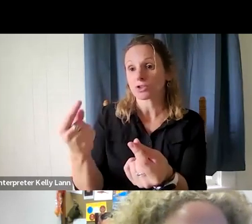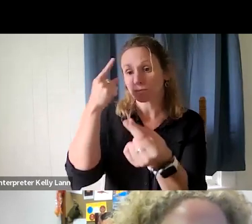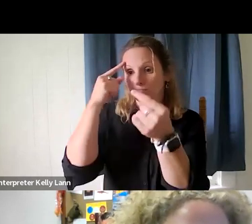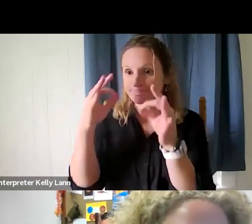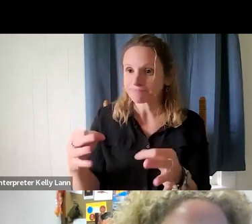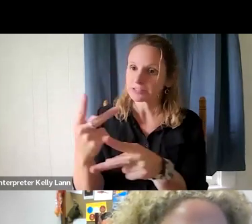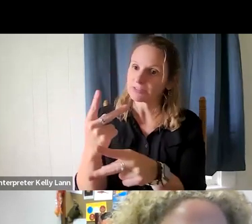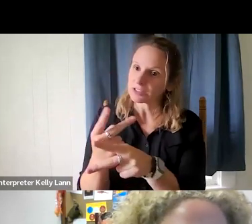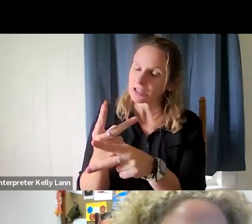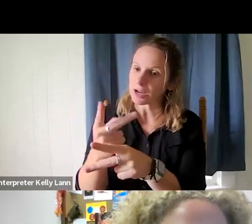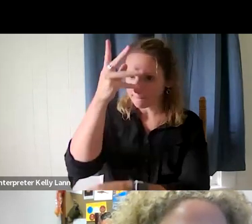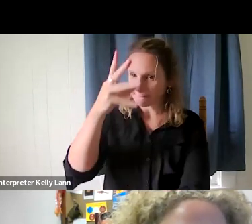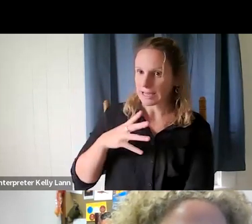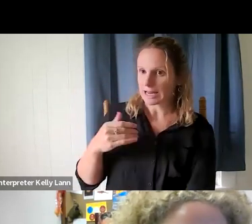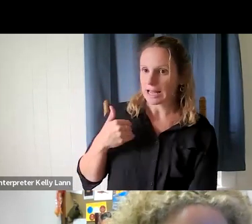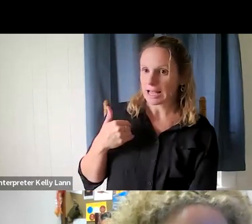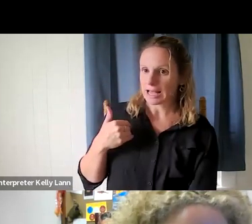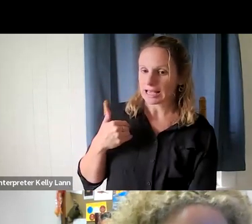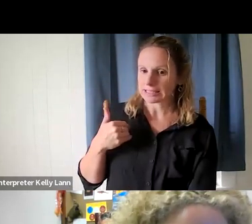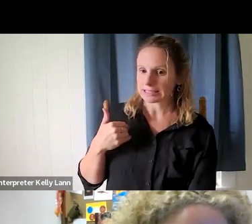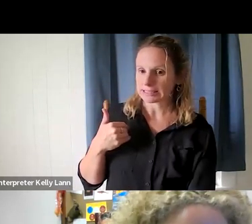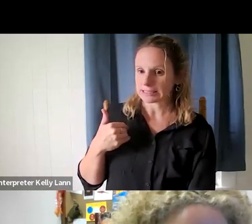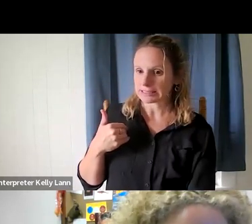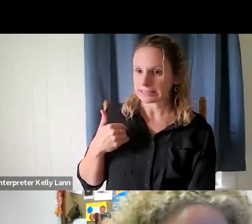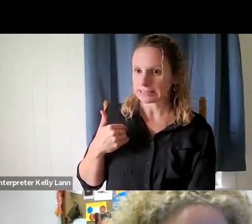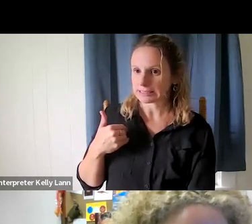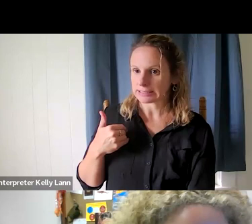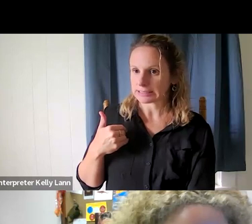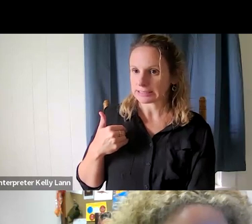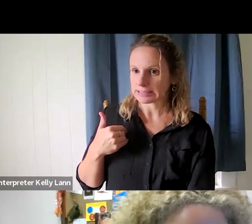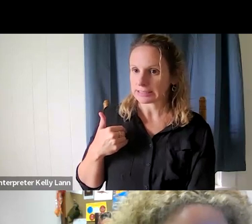que tenía daños cerebrales irreversibles